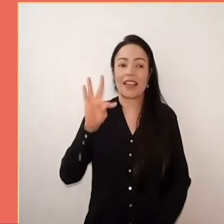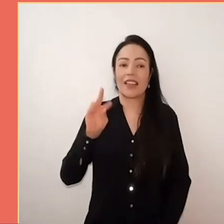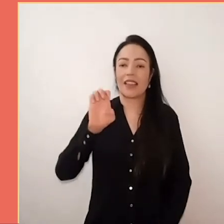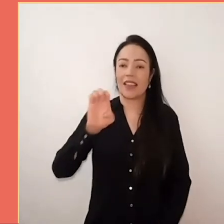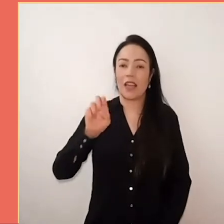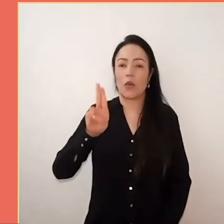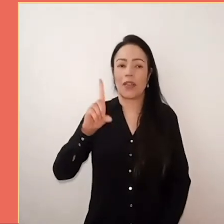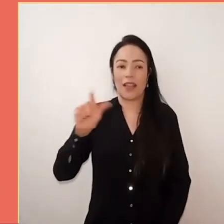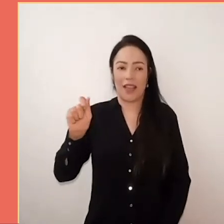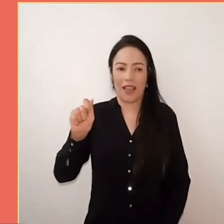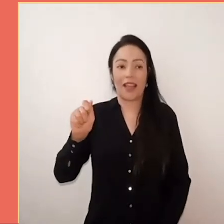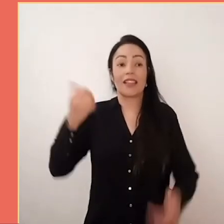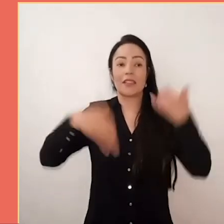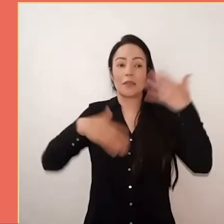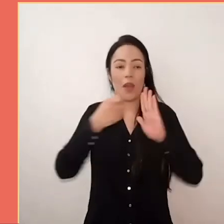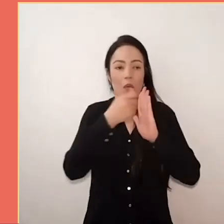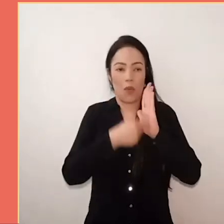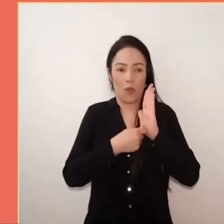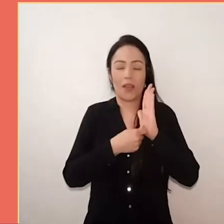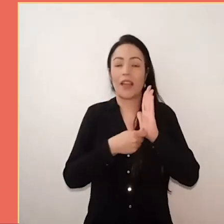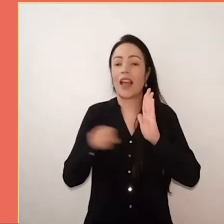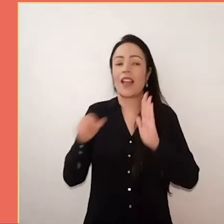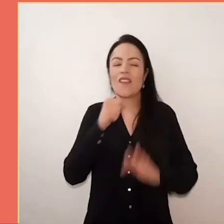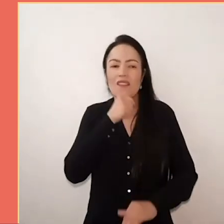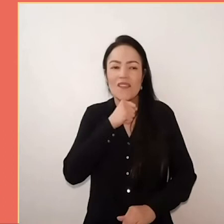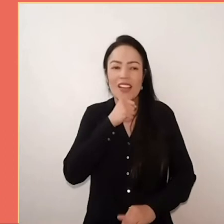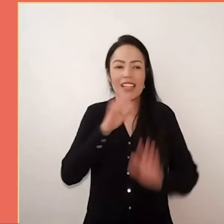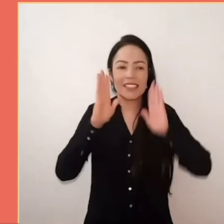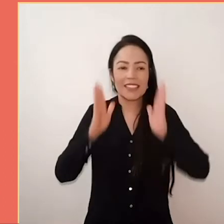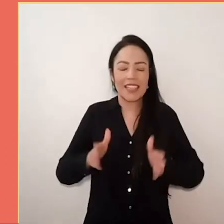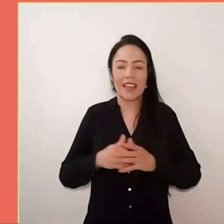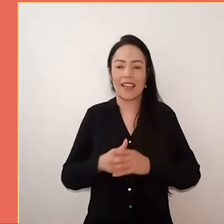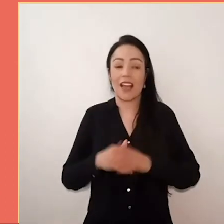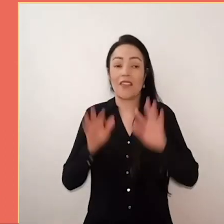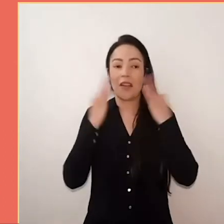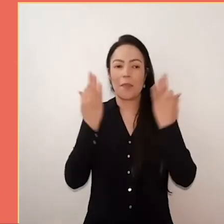porque ela é uma delícia, é uma senhorinha que veio de uma família tradicional mineira,